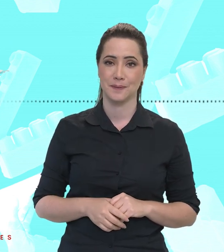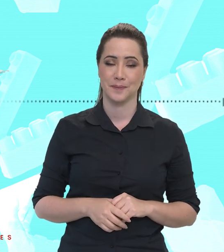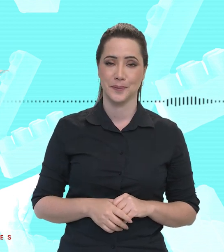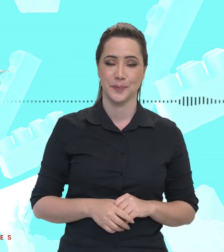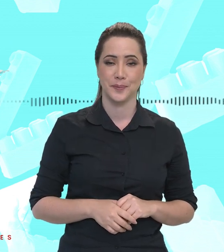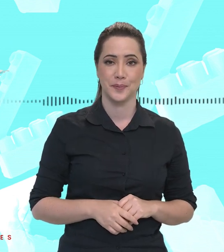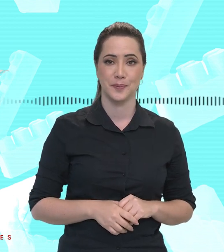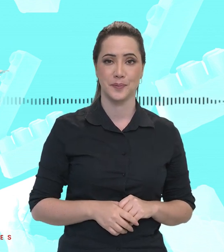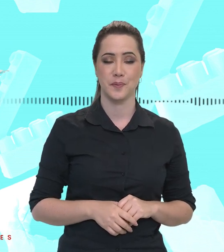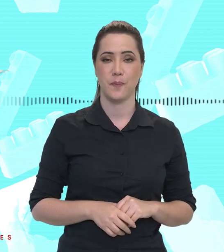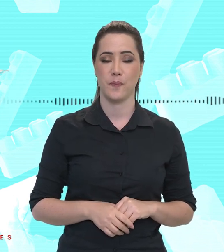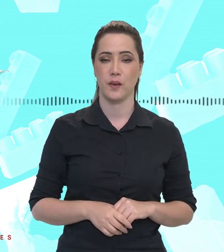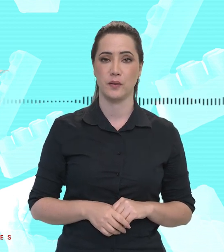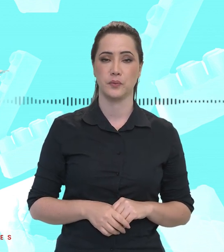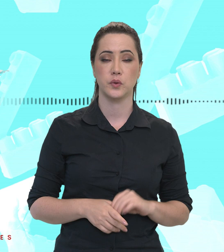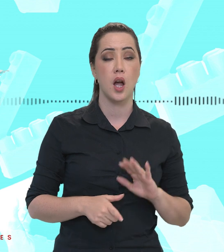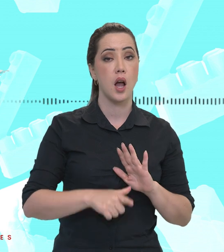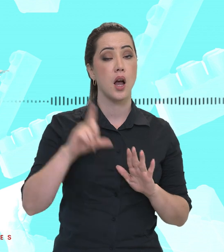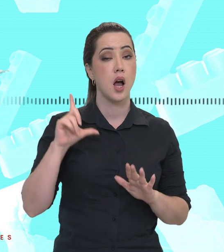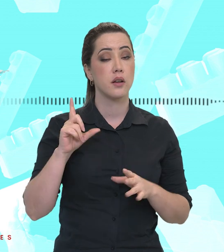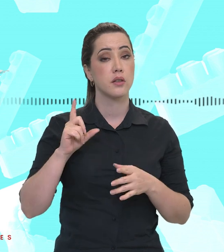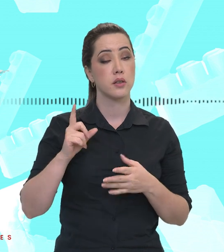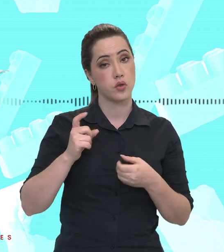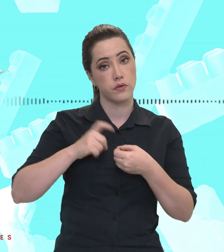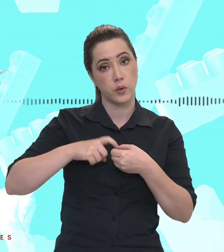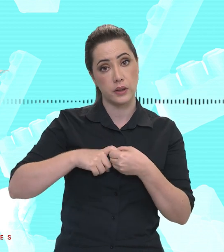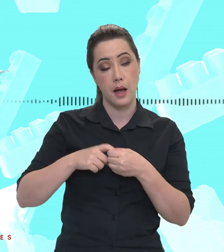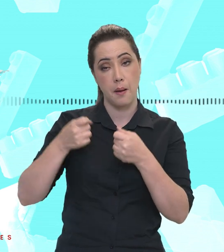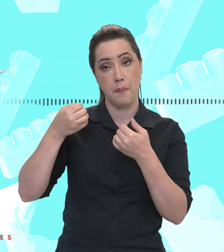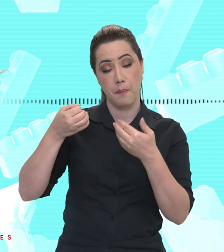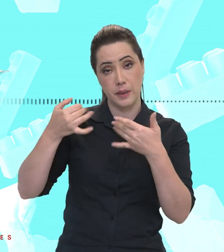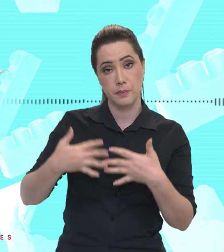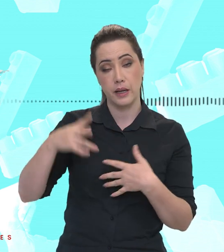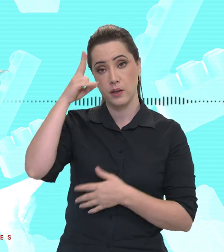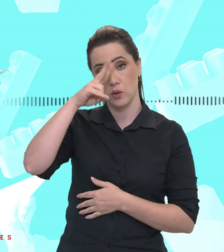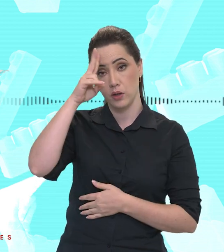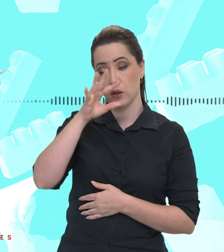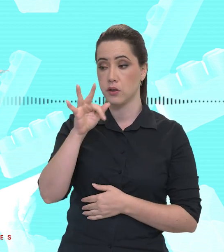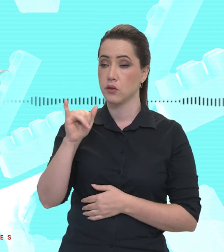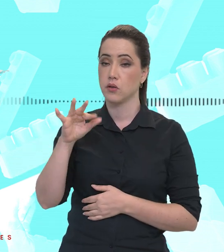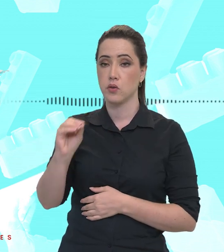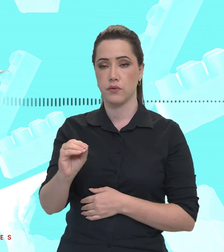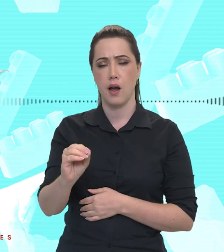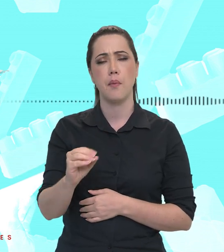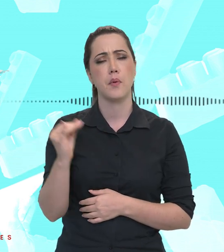[trilha sonora toca ao fundo por breve momento] [Patrícia] E antes de retomar a história do Fábio Cizzoti, um recado importante: